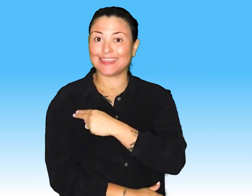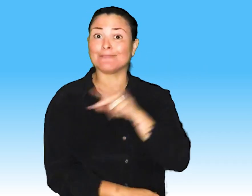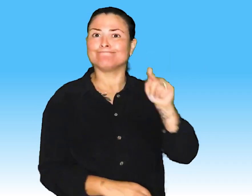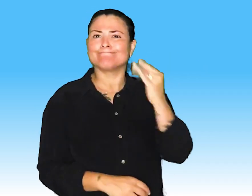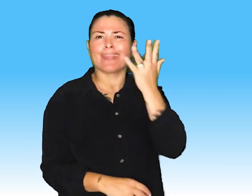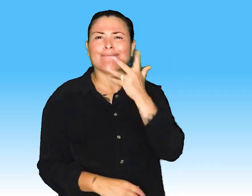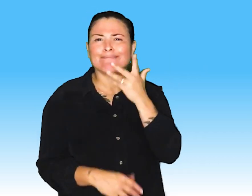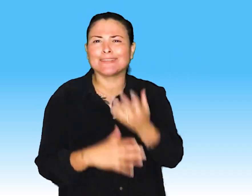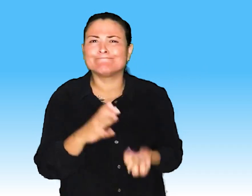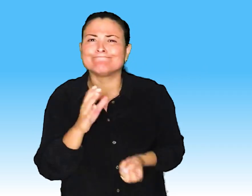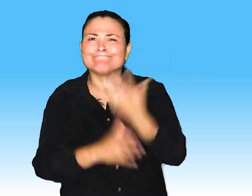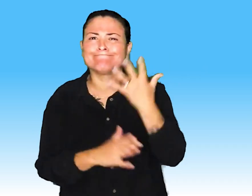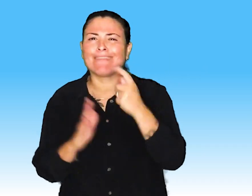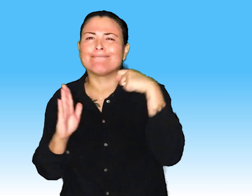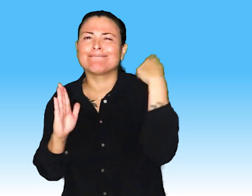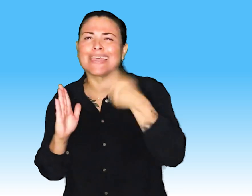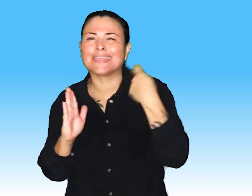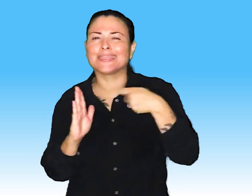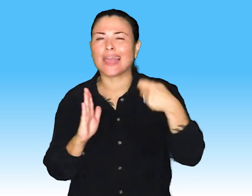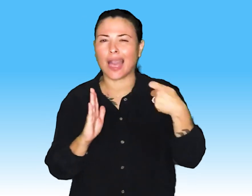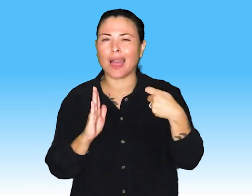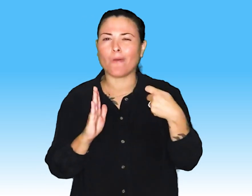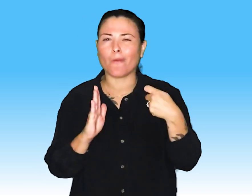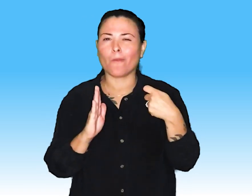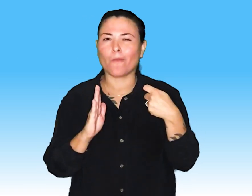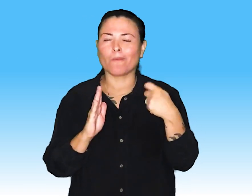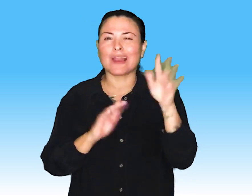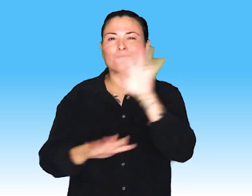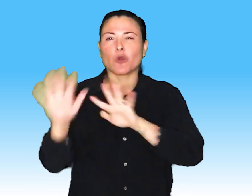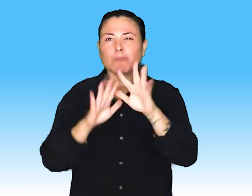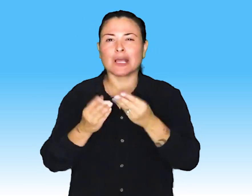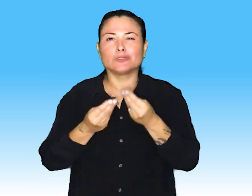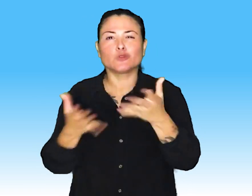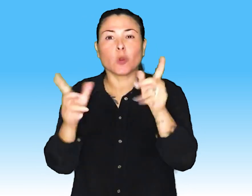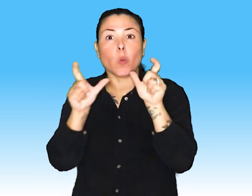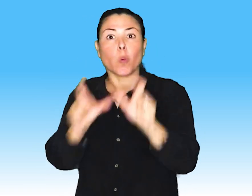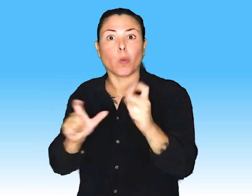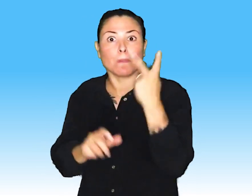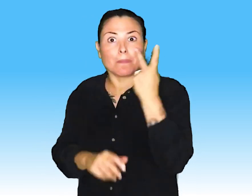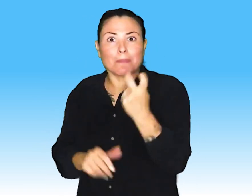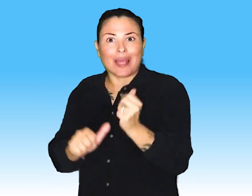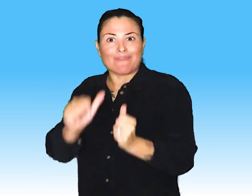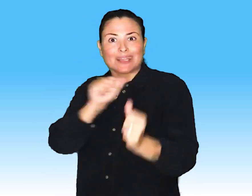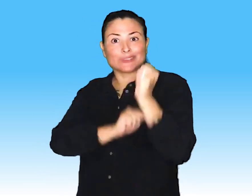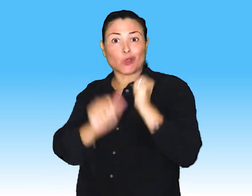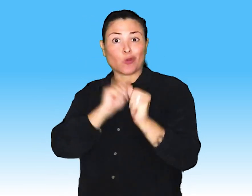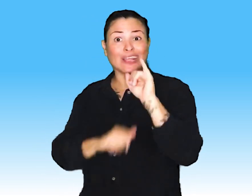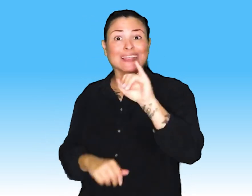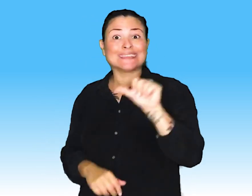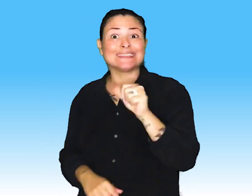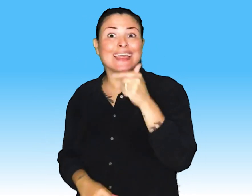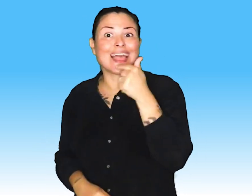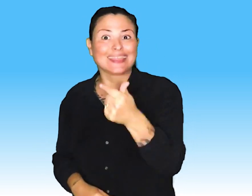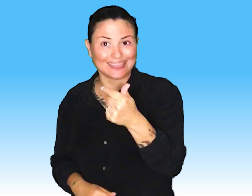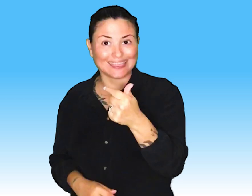stiamo cercando di realizzare una campagna di prevenzione delle IST